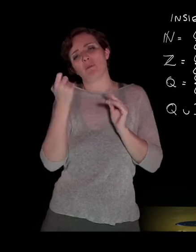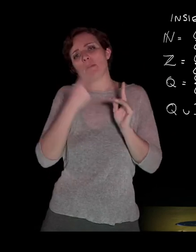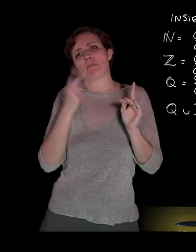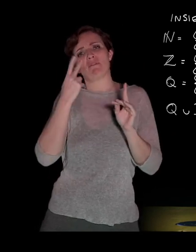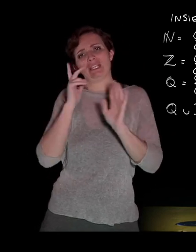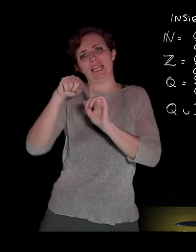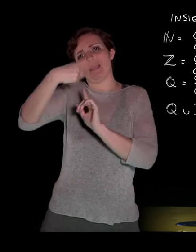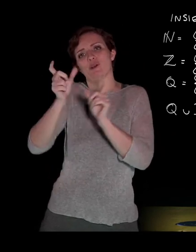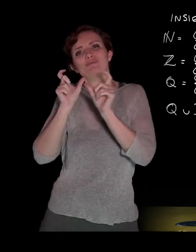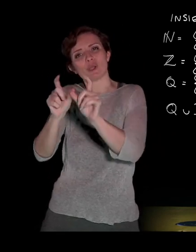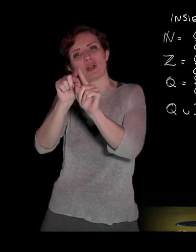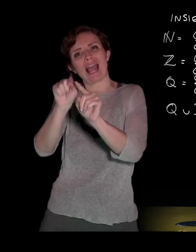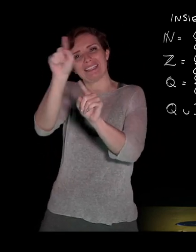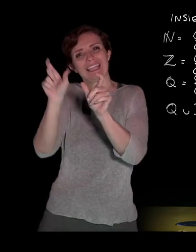nella lezione dedicata ai radicali.